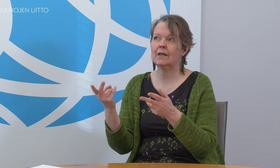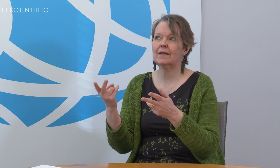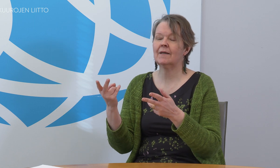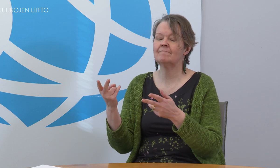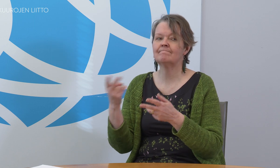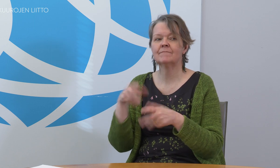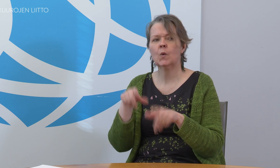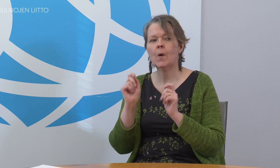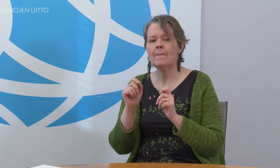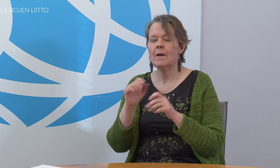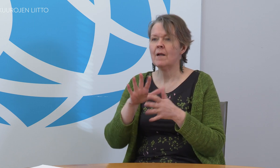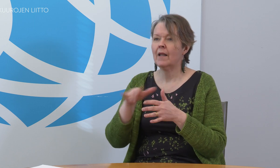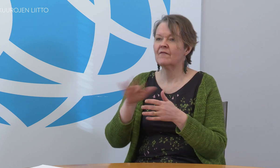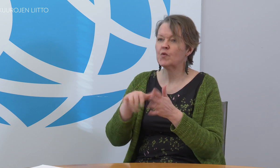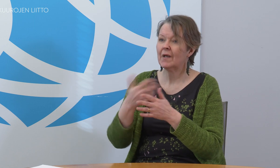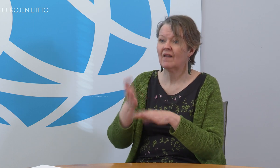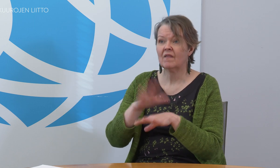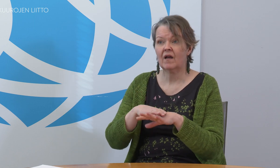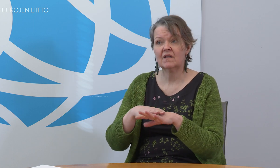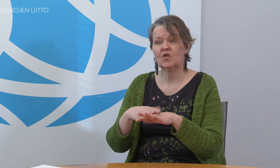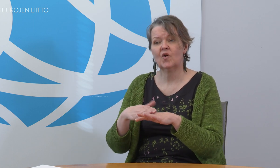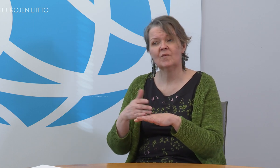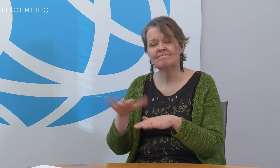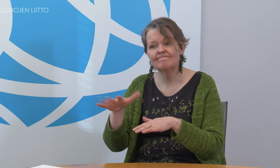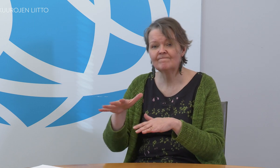On huomattu, että lasten viittomakielen taito on keskinkertaista.